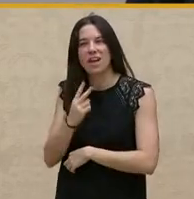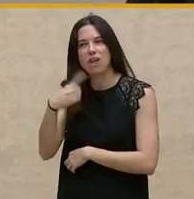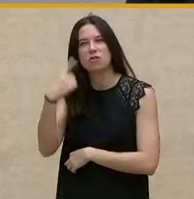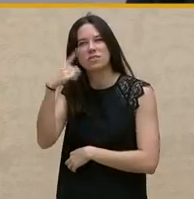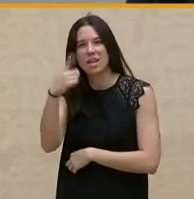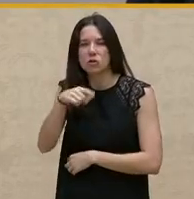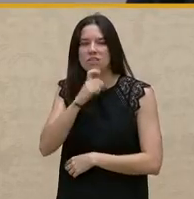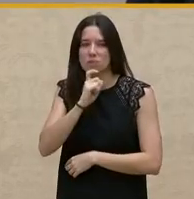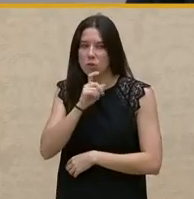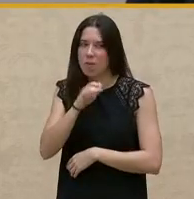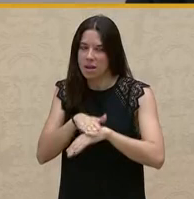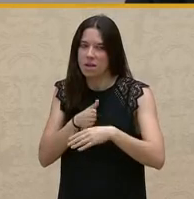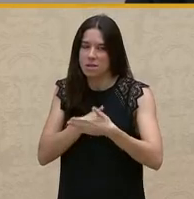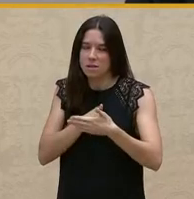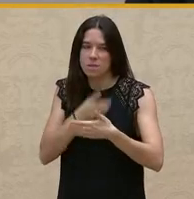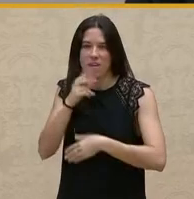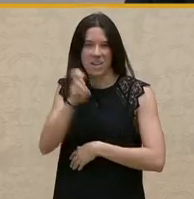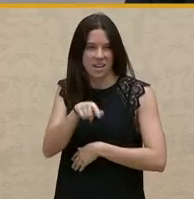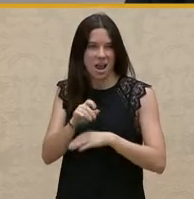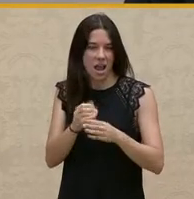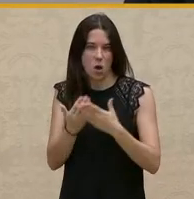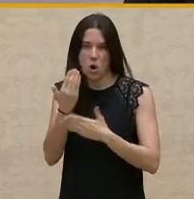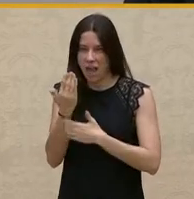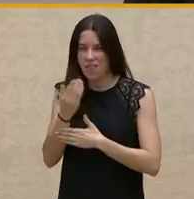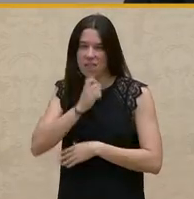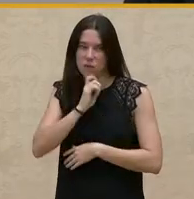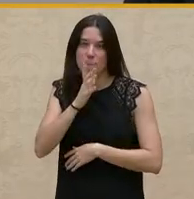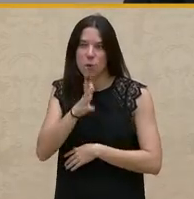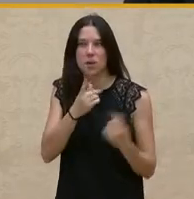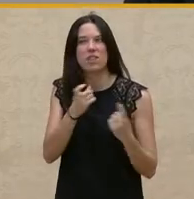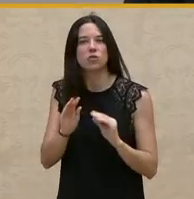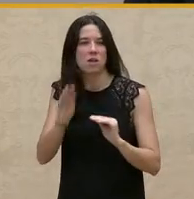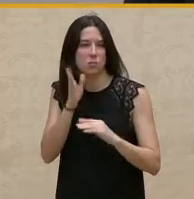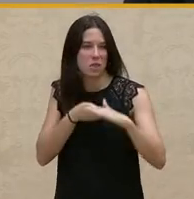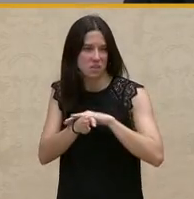dificultades para asistir a esta jornada a causa de sus dificultades de accesibilidad.